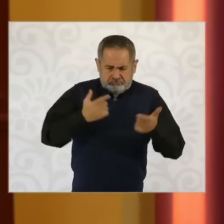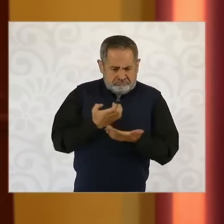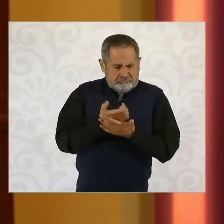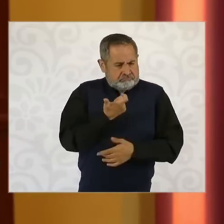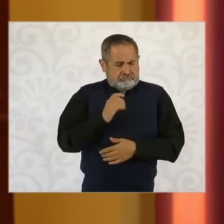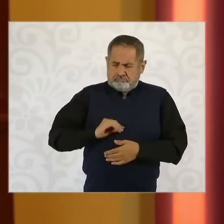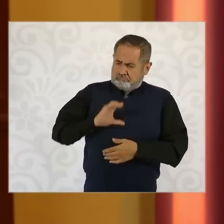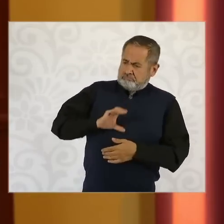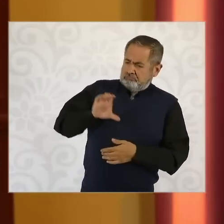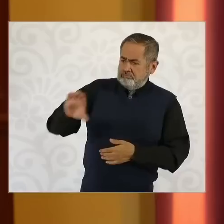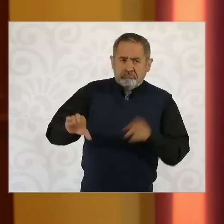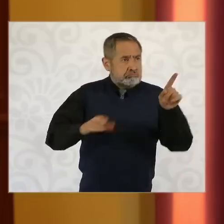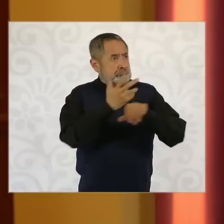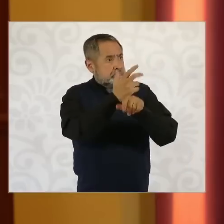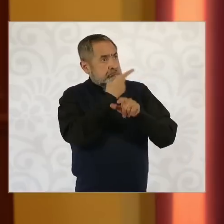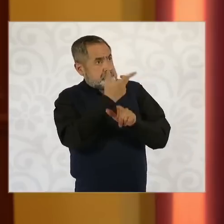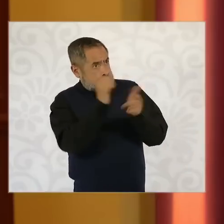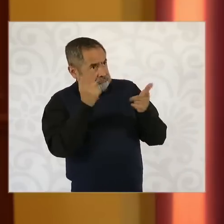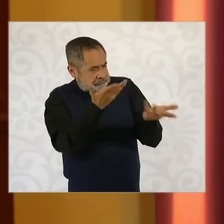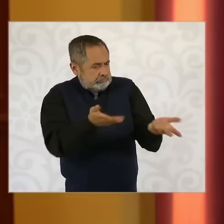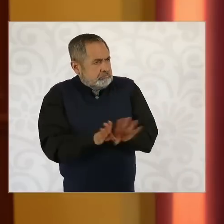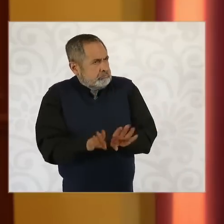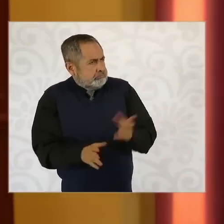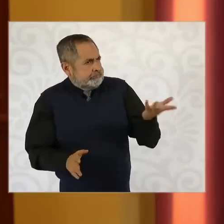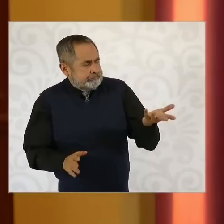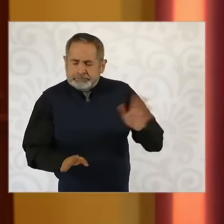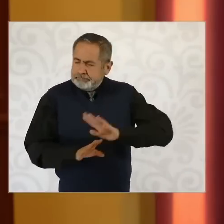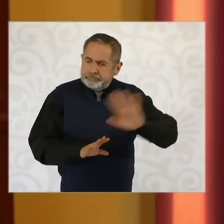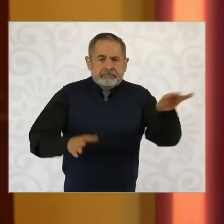dice defender el gobierno de los Estados Unidos desde nuestro punto de vista las relaciones entre